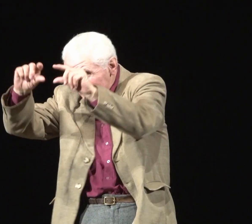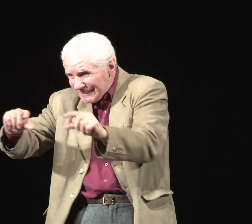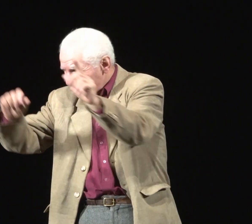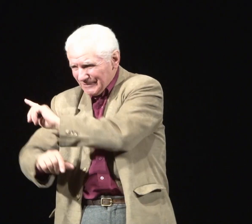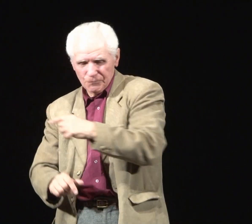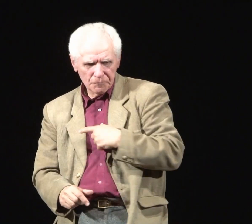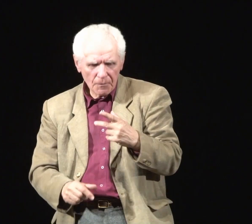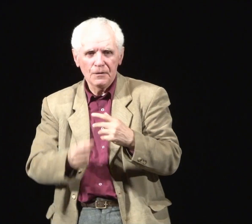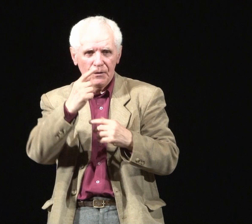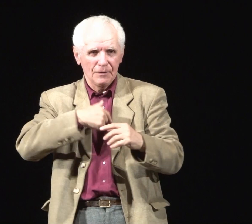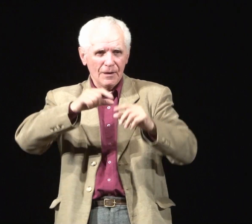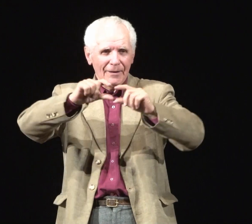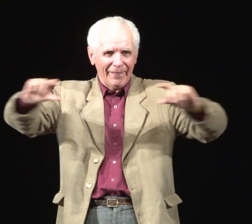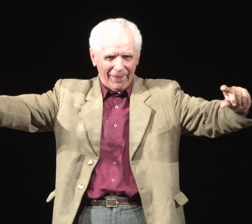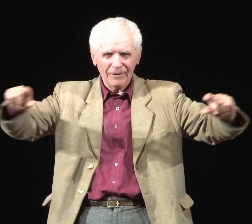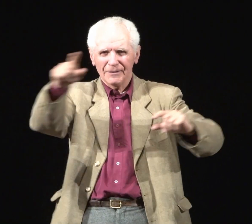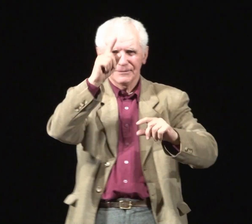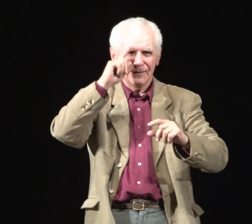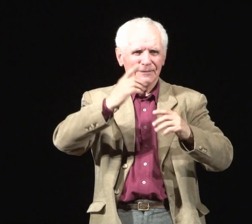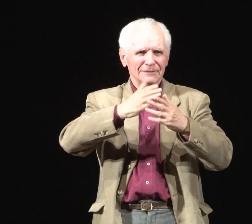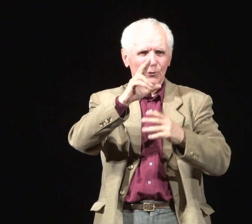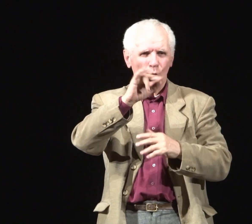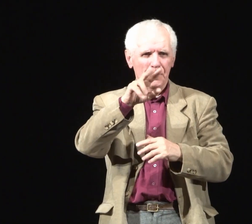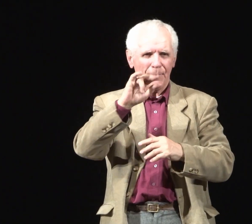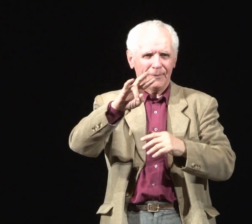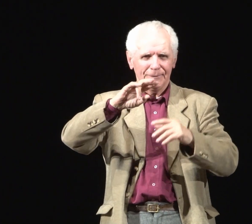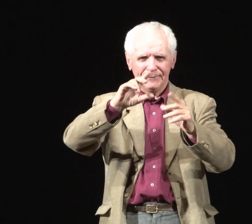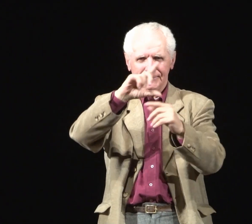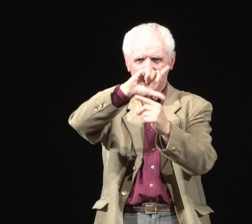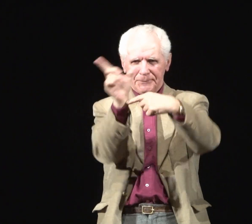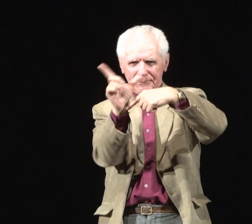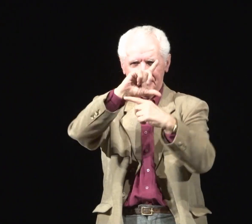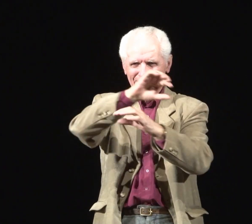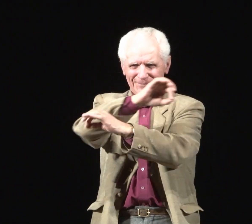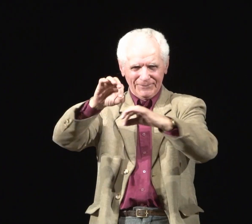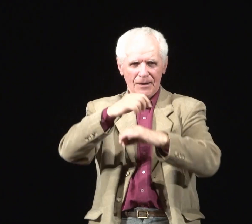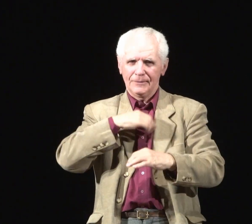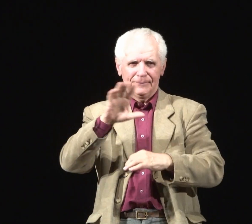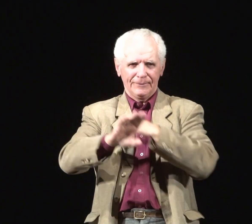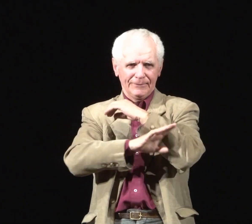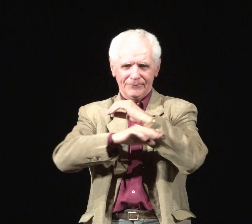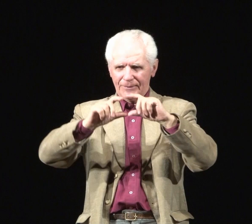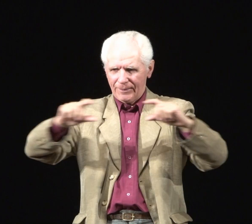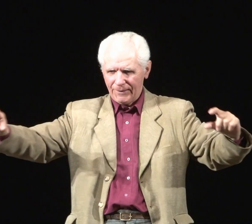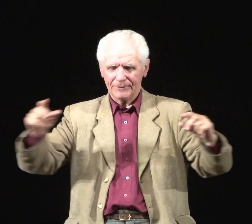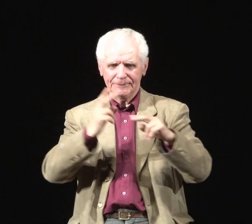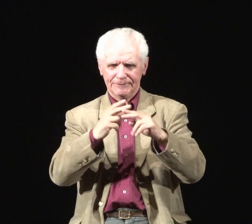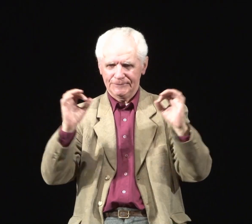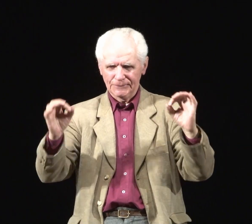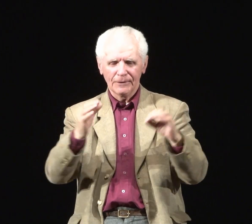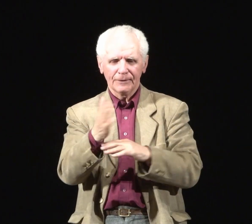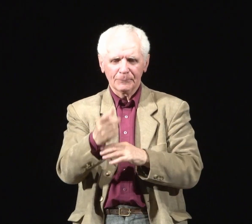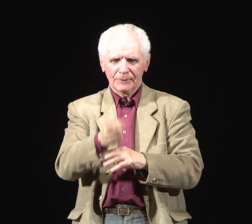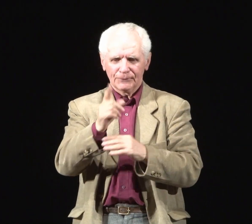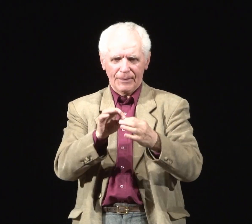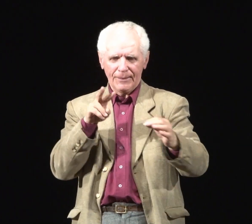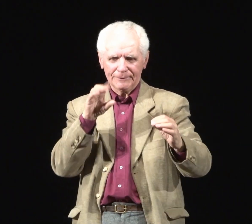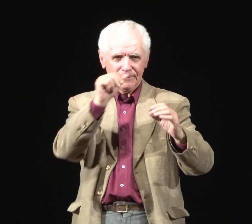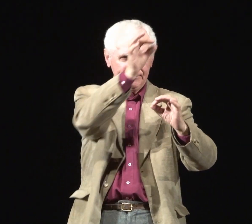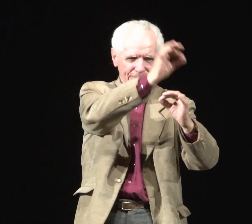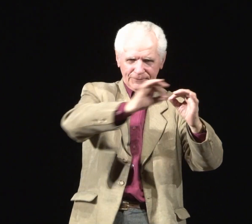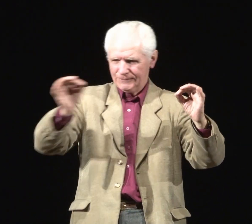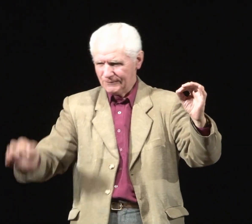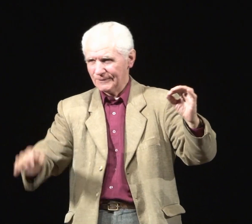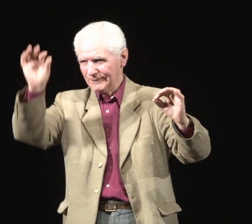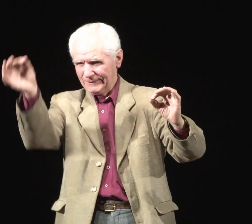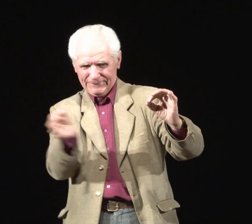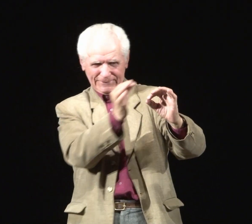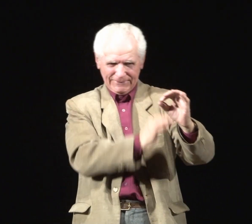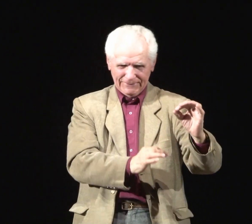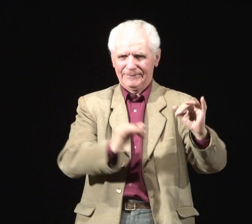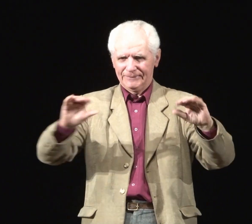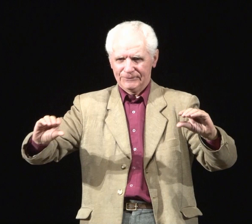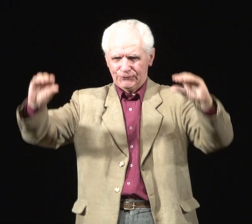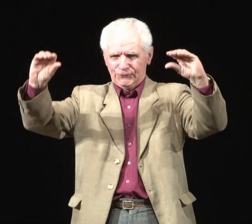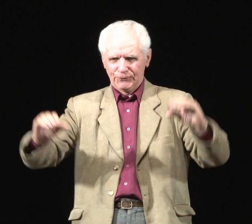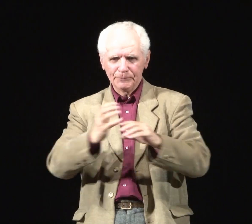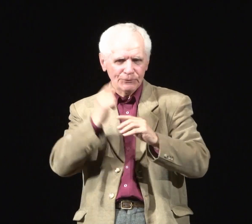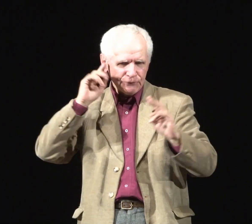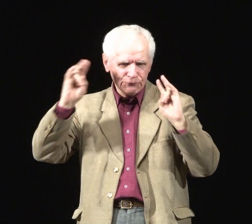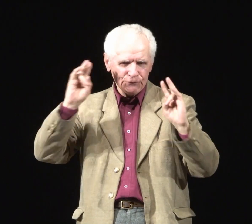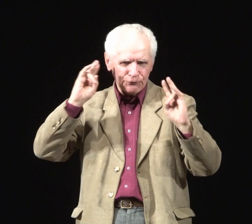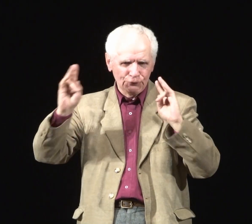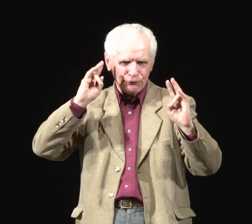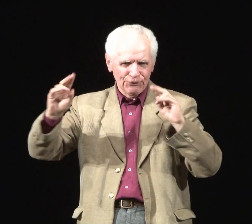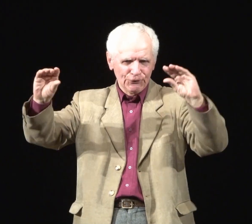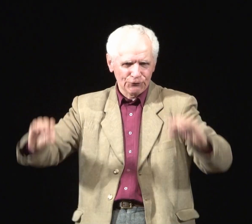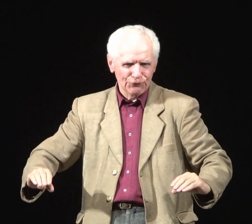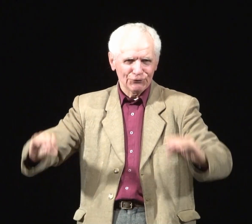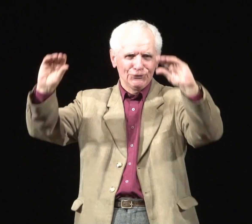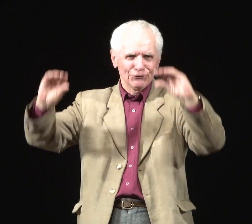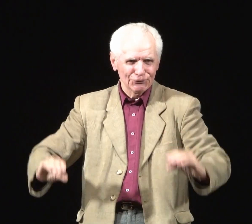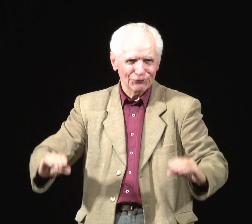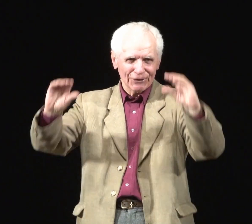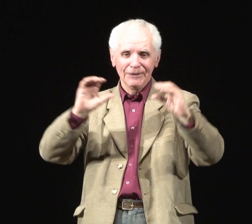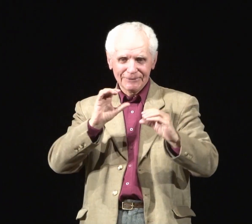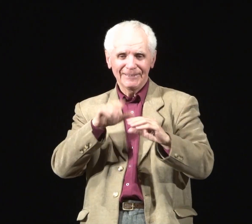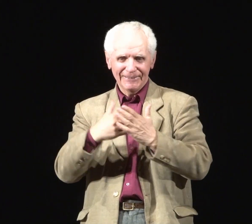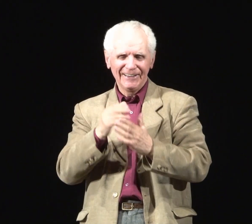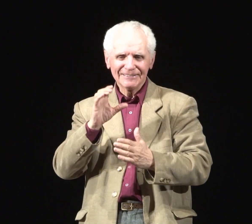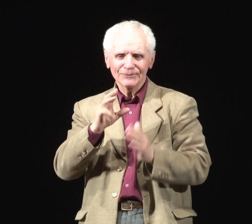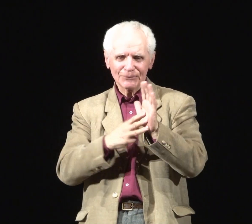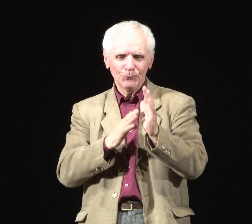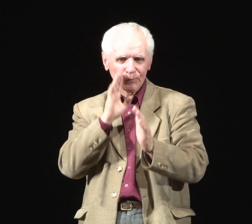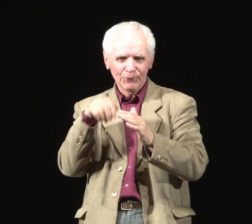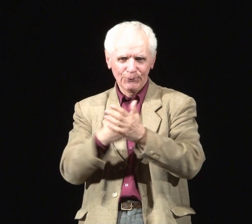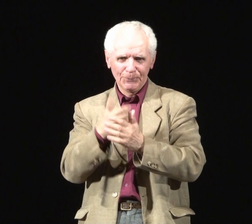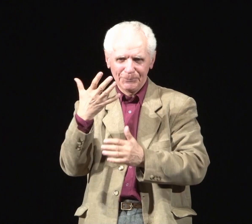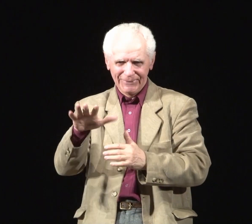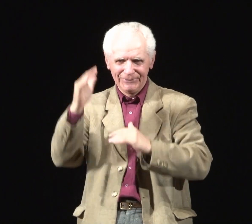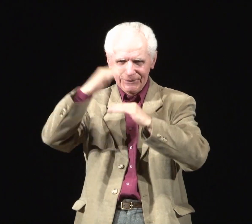Оказалось, я очень громко передвигал рамку кульмана, которая издавала неприятный звук, и так с 8 утра до 5 вечера